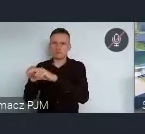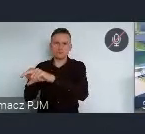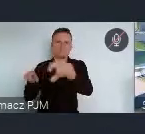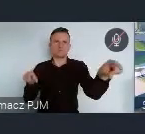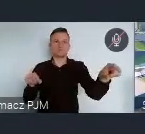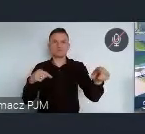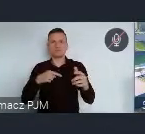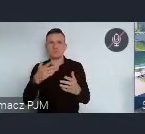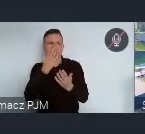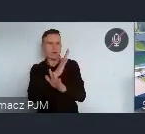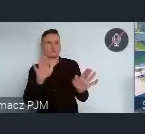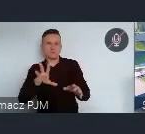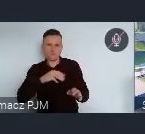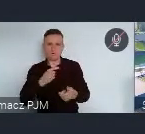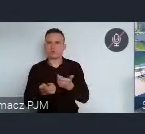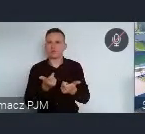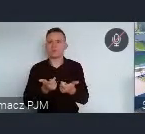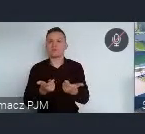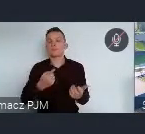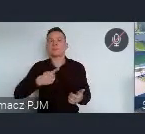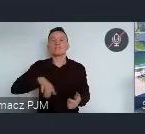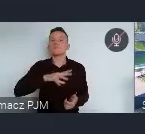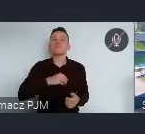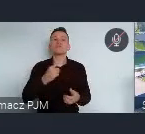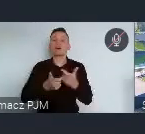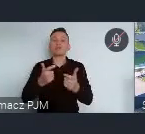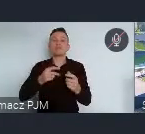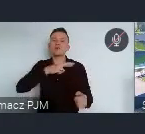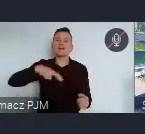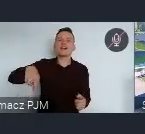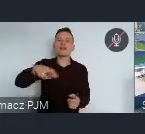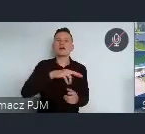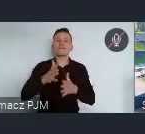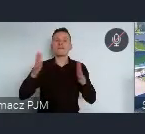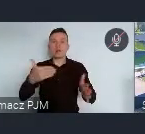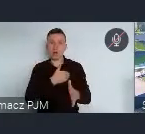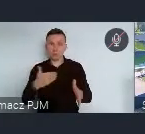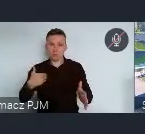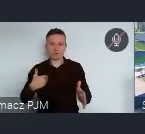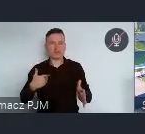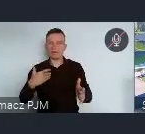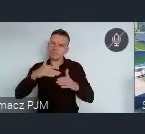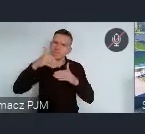ponad regionem Wielkopolski i łączyć te wspólne cele na pograniczu województw,